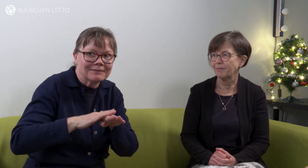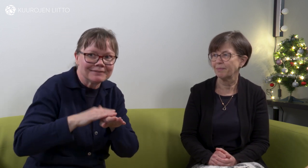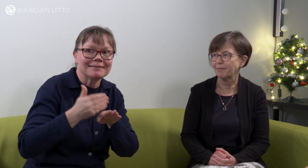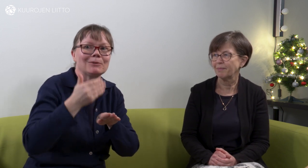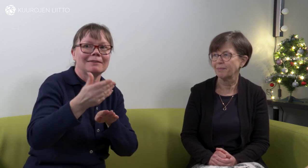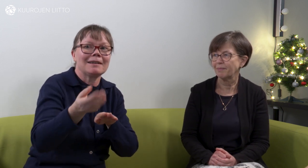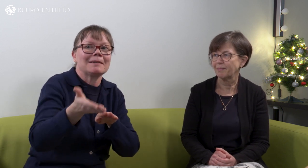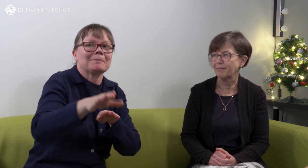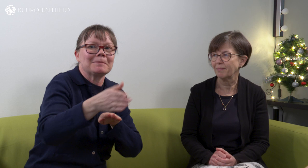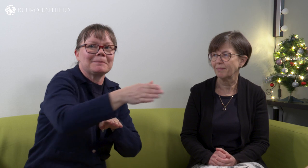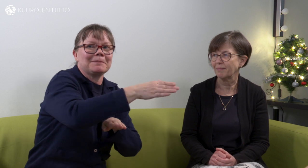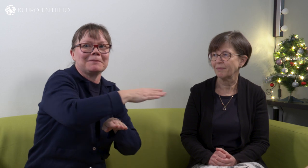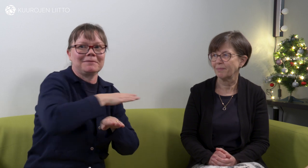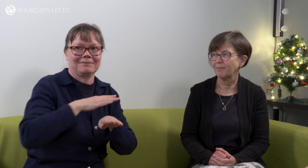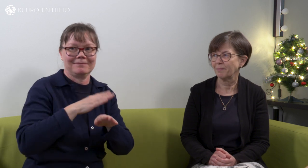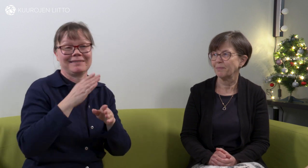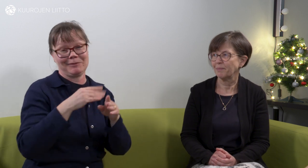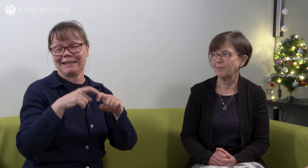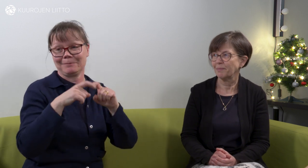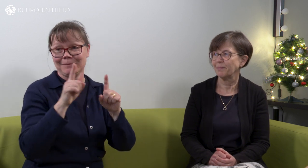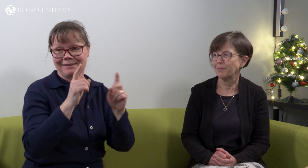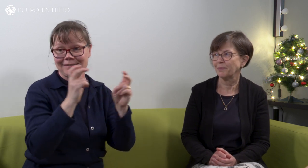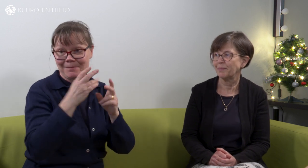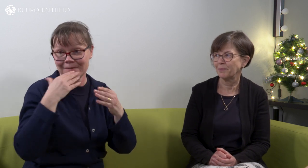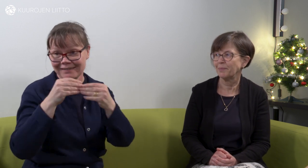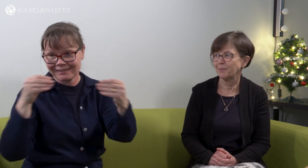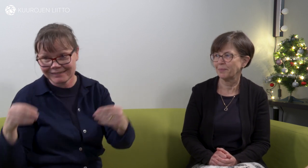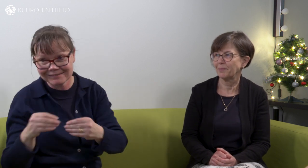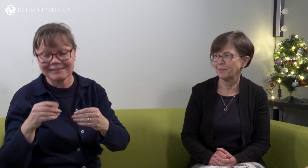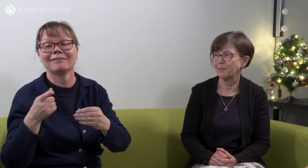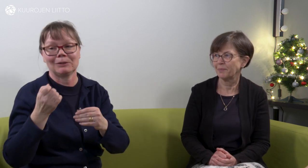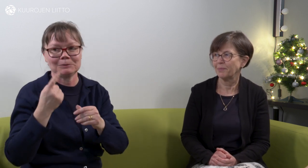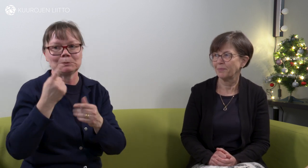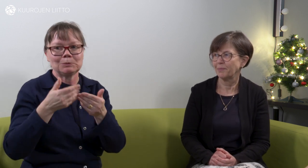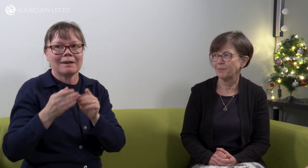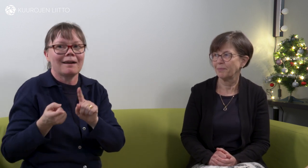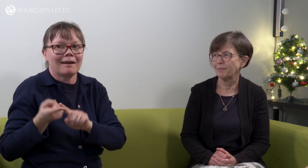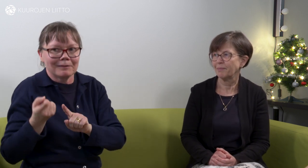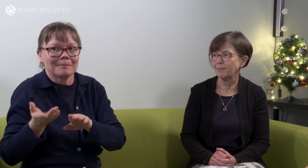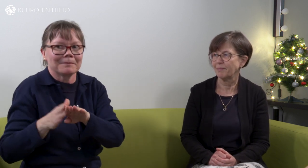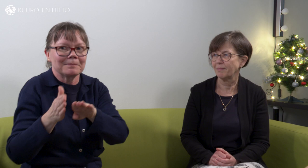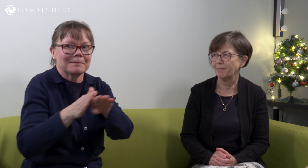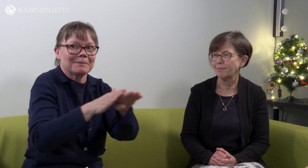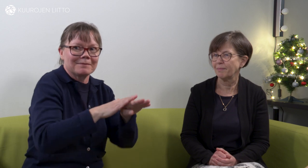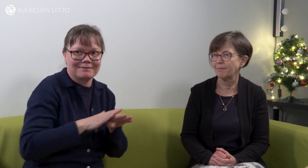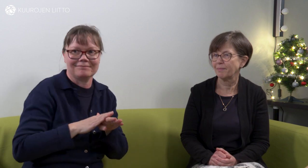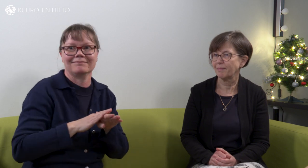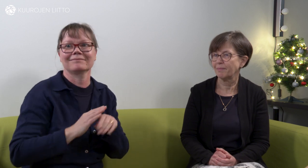yksi huone kerrallaan, jos teillä on sähkölämmitteiset patterit.